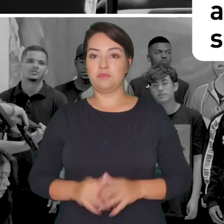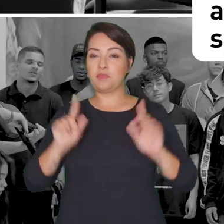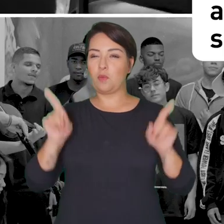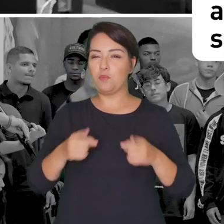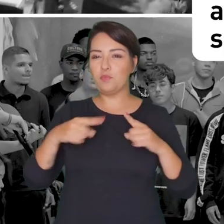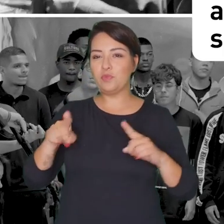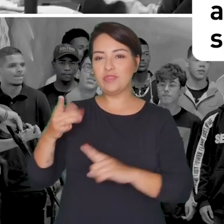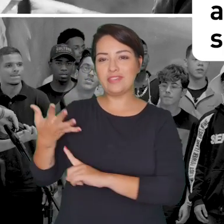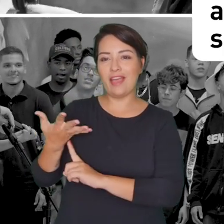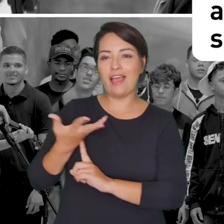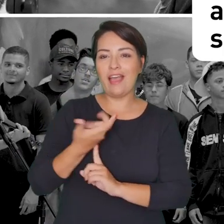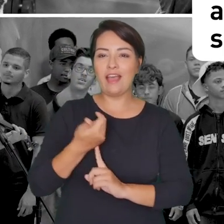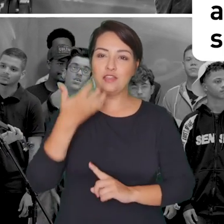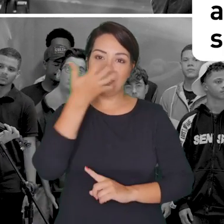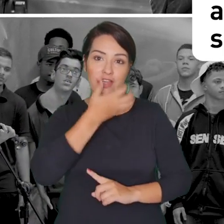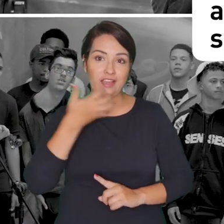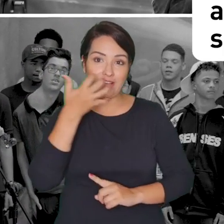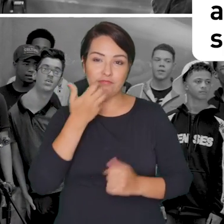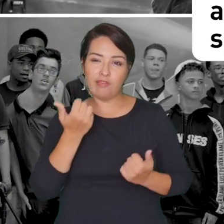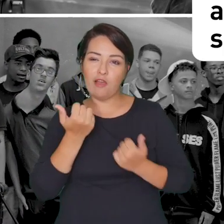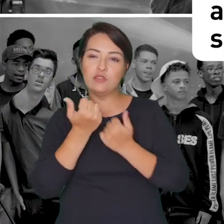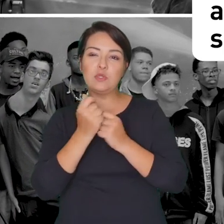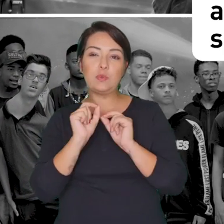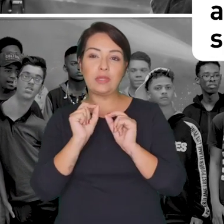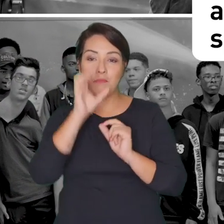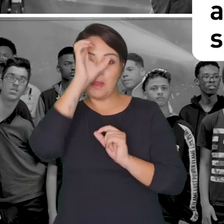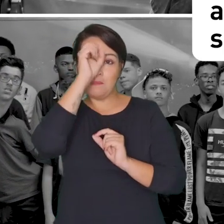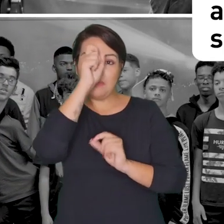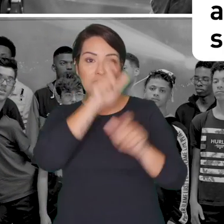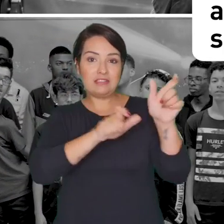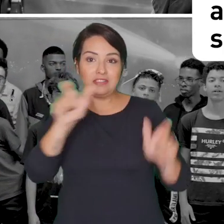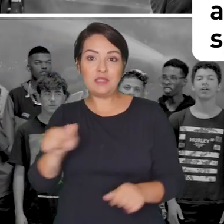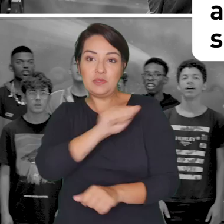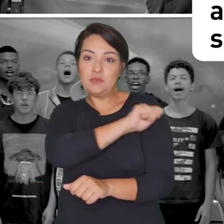A música, arte e o canto, eles auxiliam muito na aprendizagem dos alunos porque procura